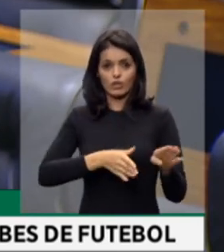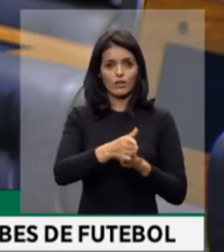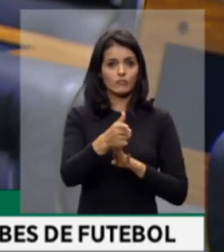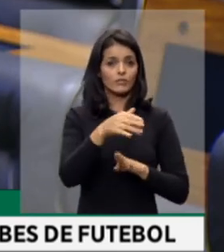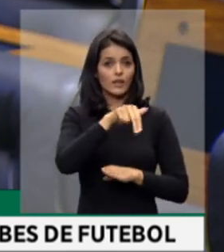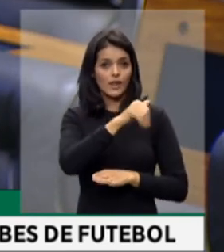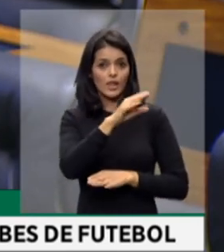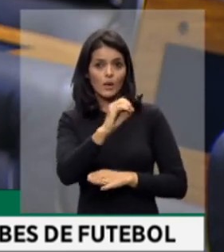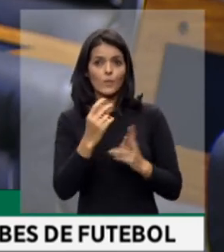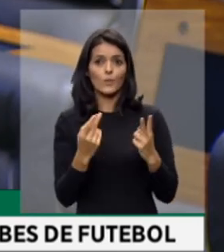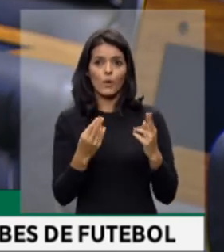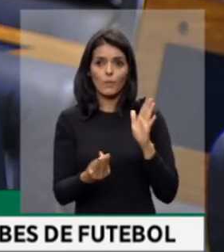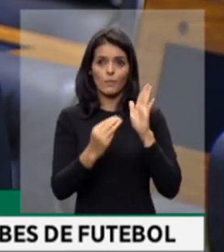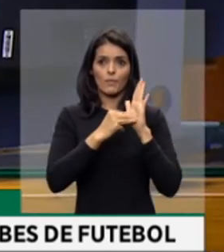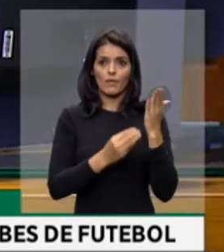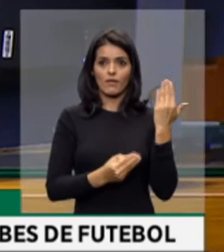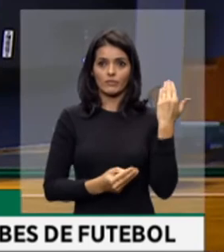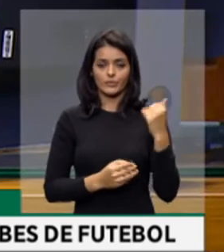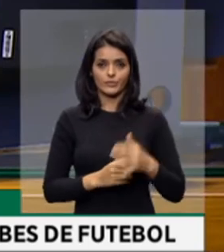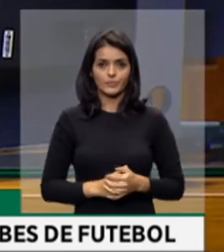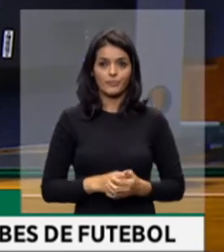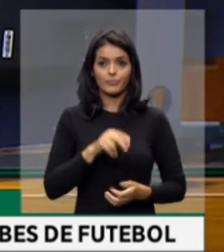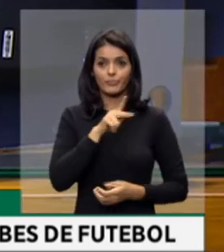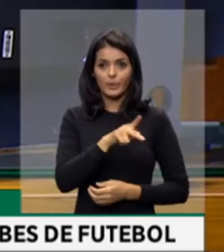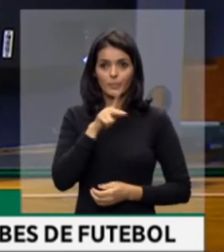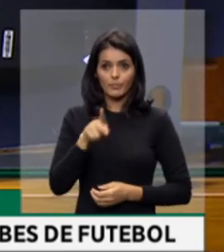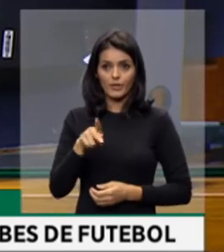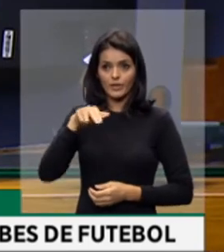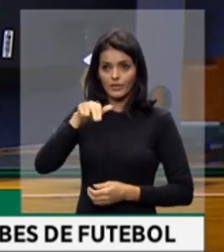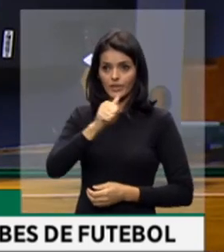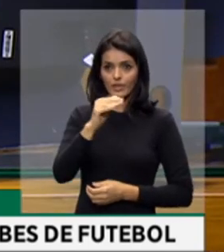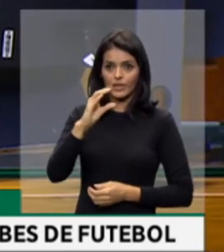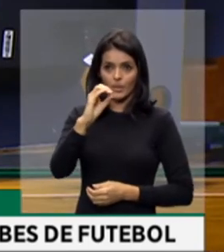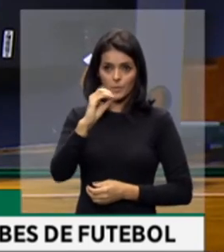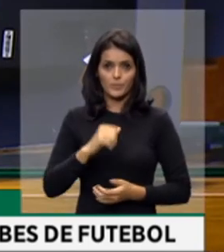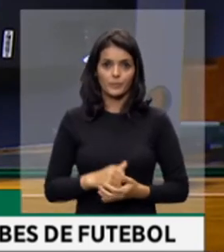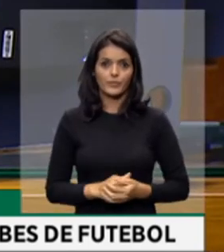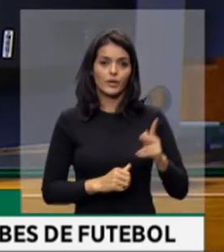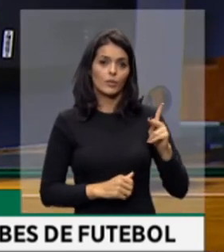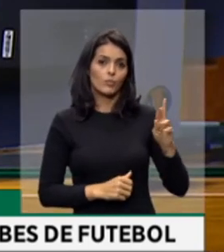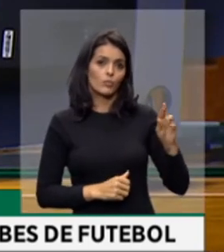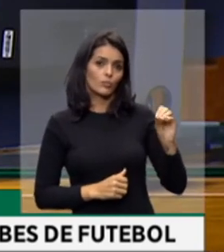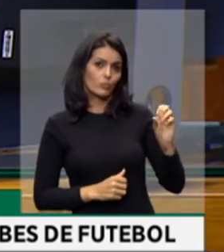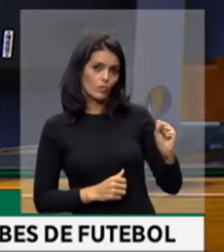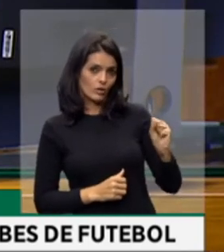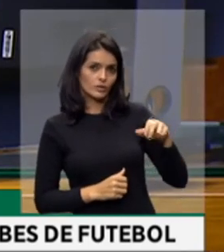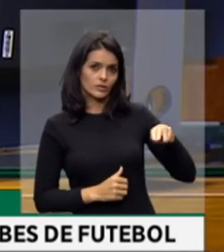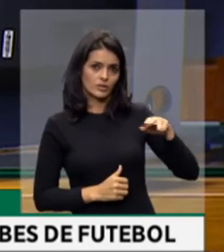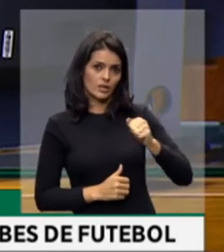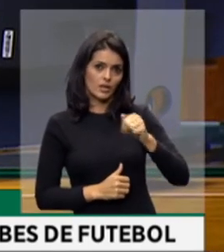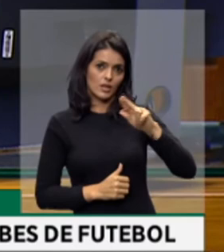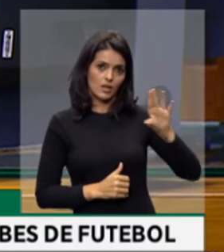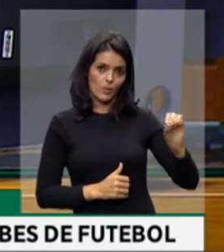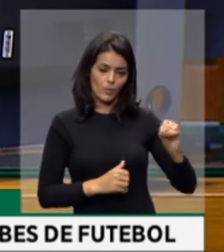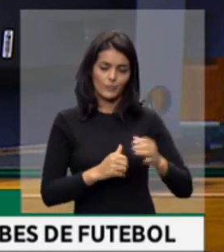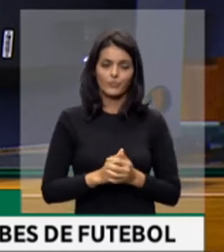PROJETO IMPORTANTE QUE O SENADO SÓ FOI A MELHORAR. OS NOSSOS PARTIDOS VOTARAM LÁ . ENTÃO, COERENTEMENTE COM A VOTAÇÃO DOS NOSSOS PARTIDOS, NÓS ENTENDEMOS TAMBÉM QUE A